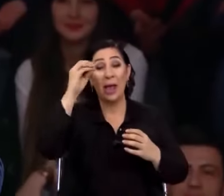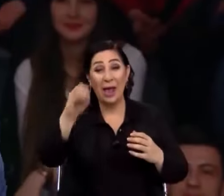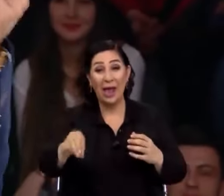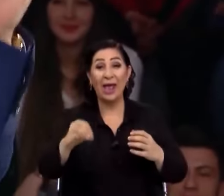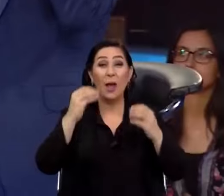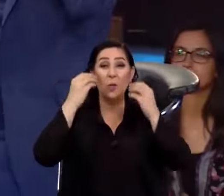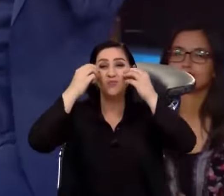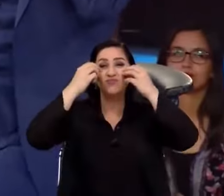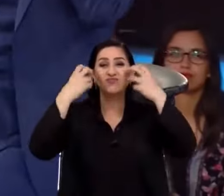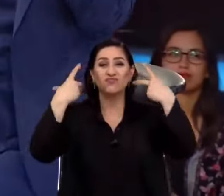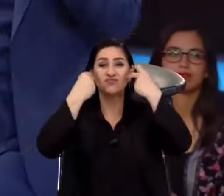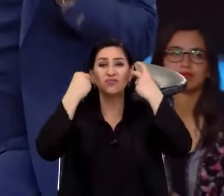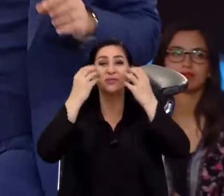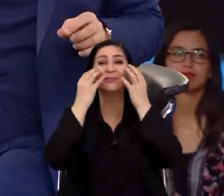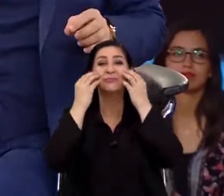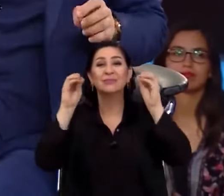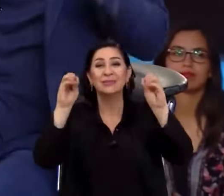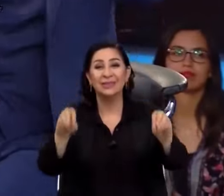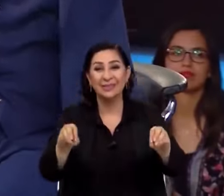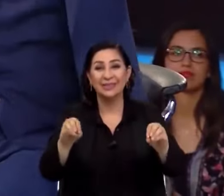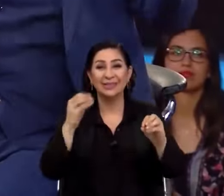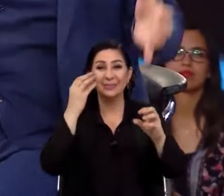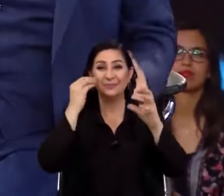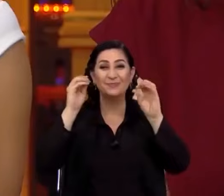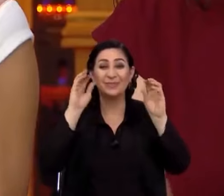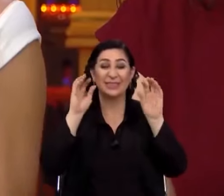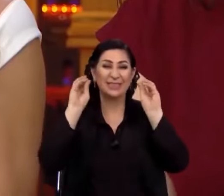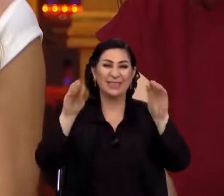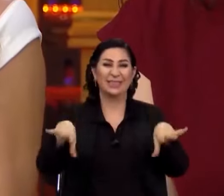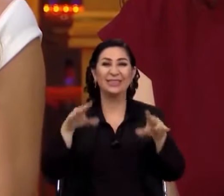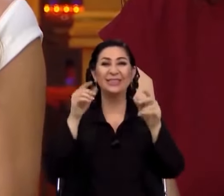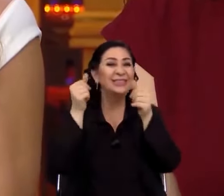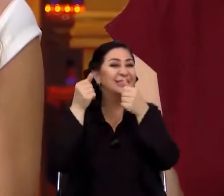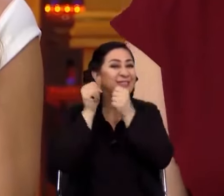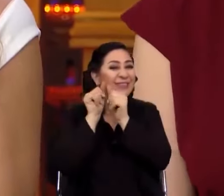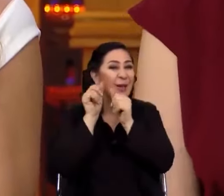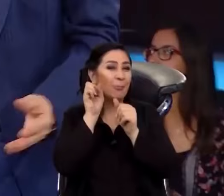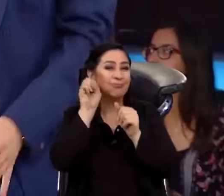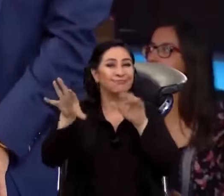olsun diye sıktıkları şeyler sivilce patlatır gibi Patlatsın bur çok